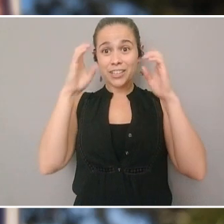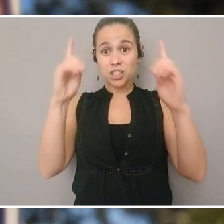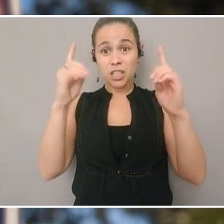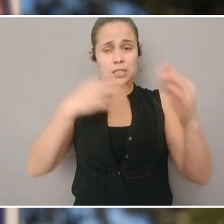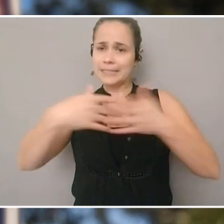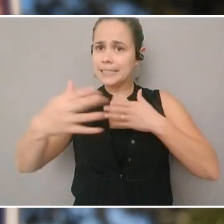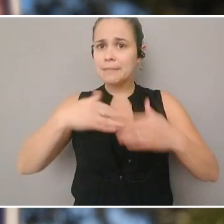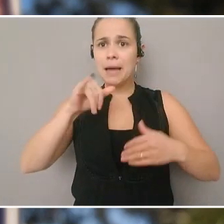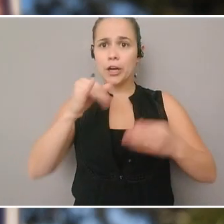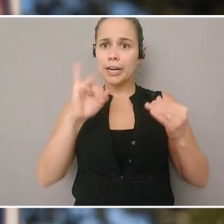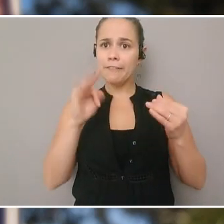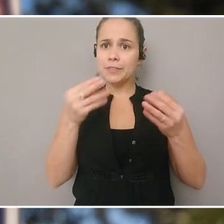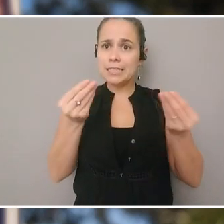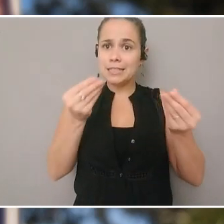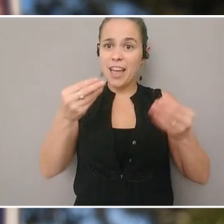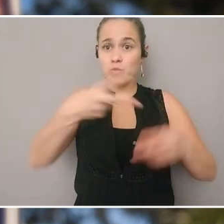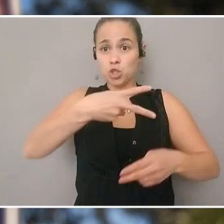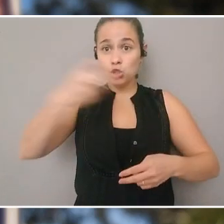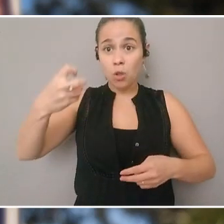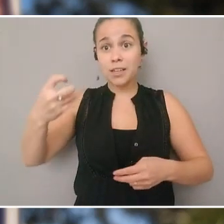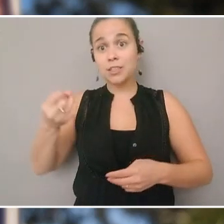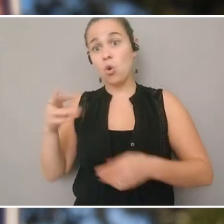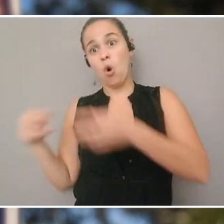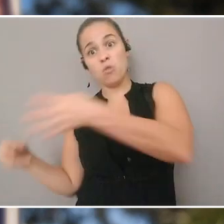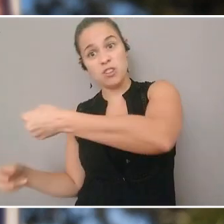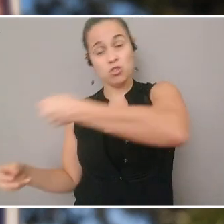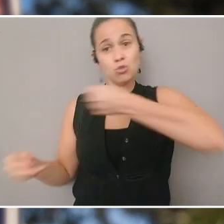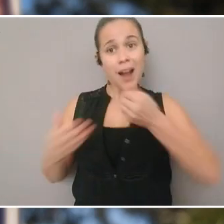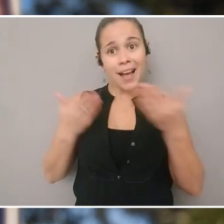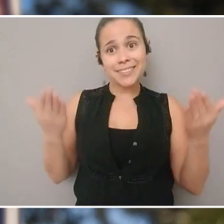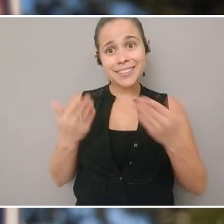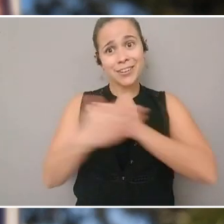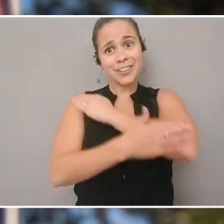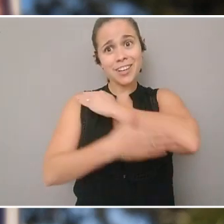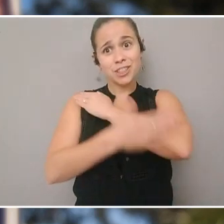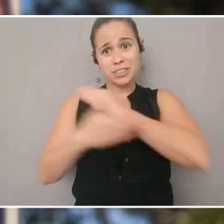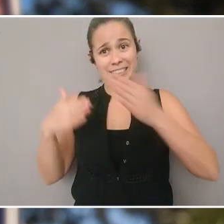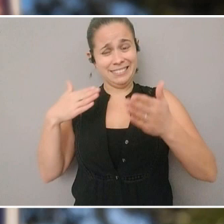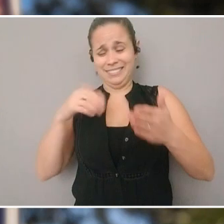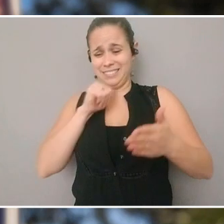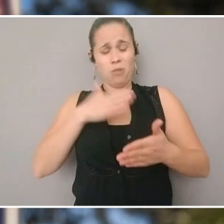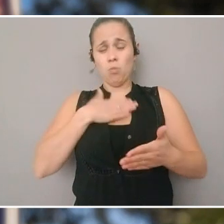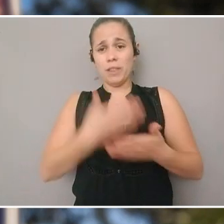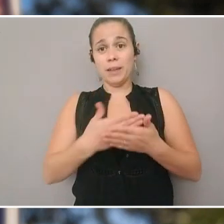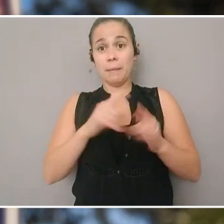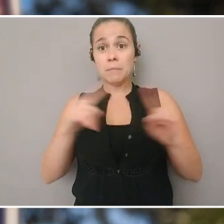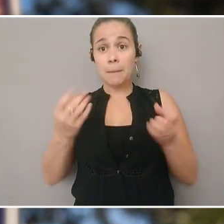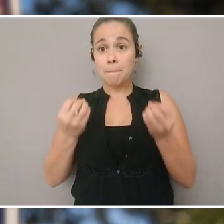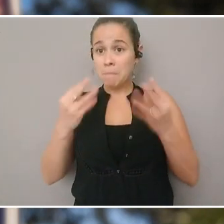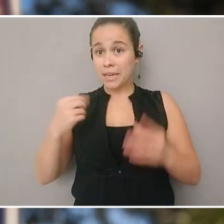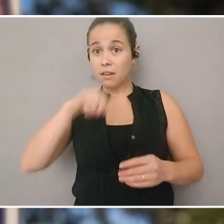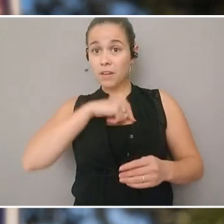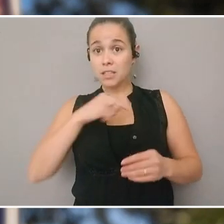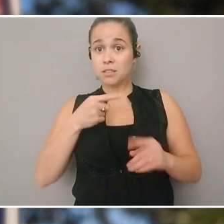o nos trajeron aquí contra nuestra voluntad. Muchos de nosotros venimos de una larga